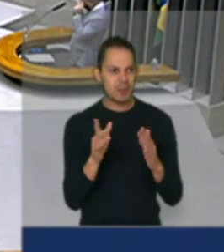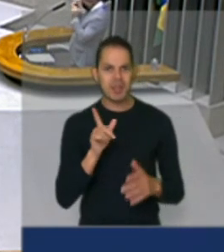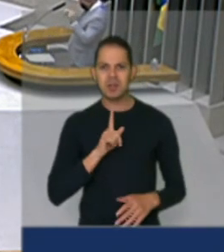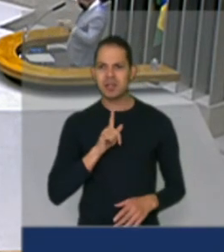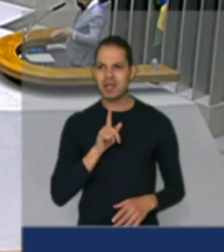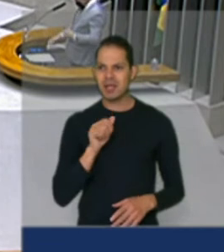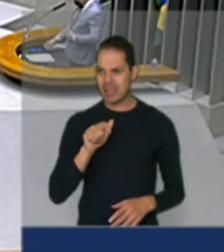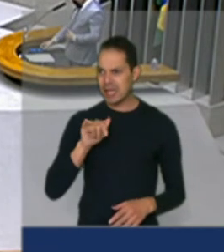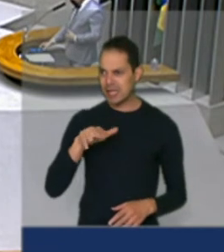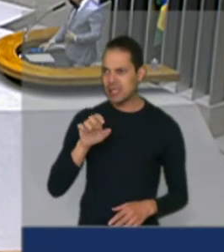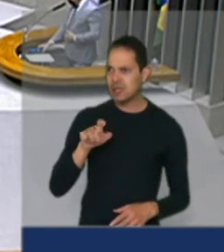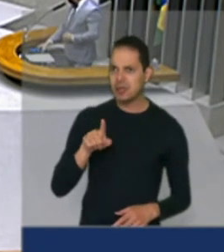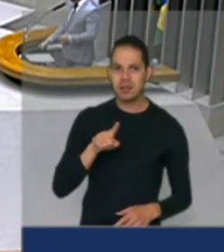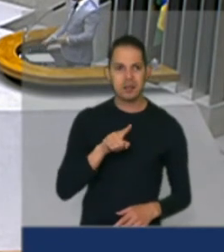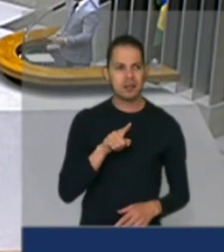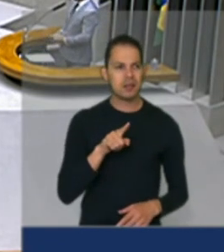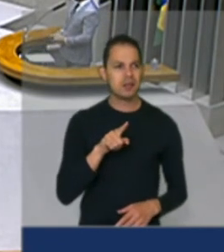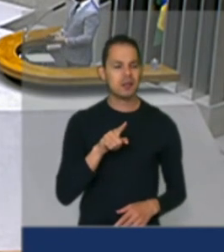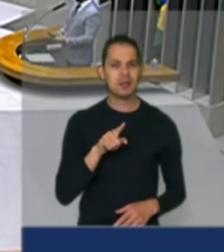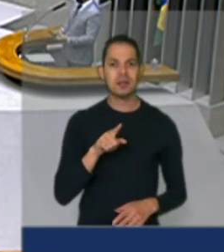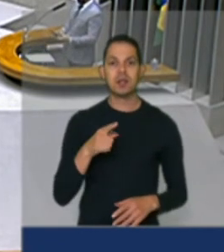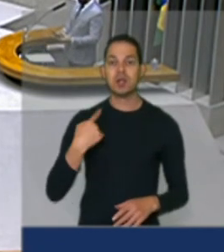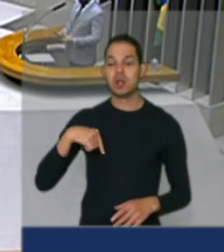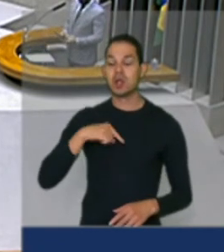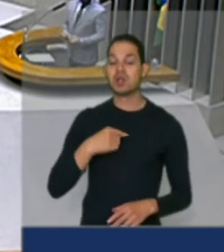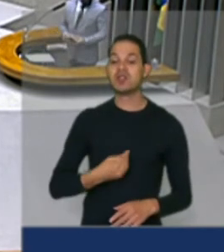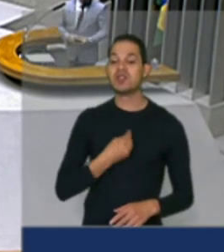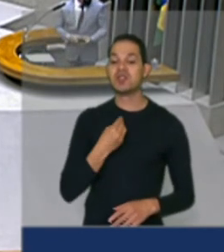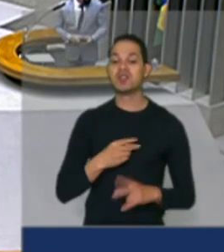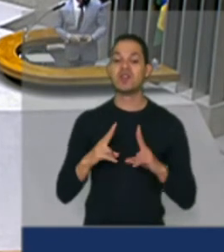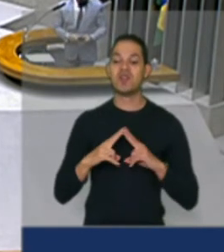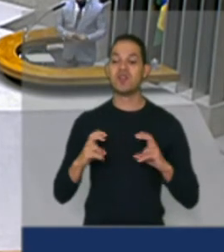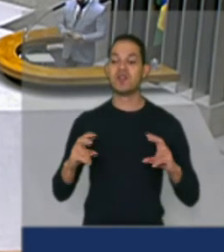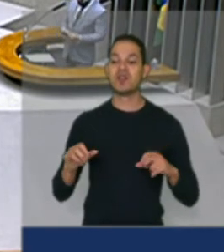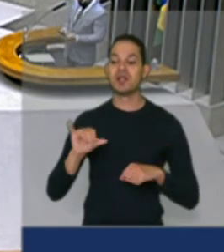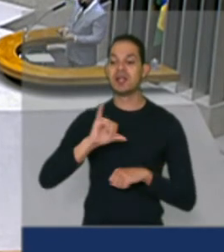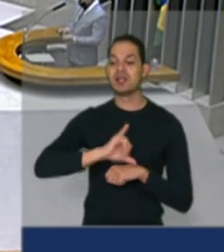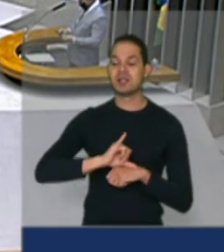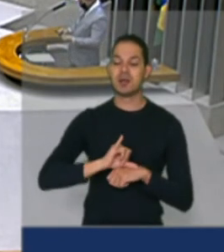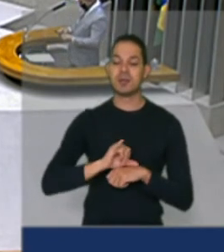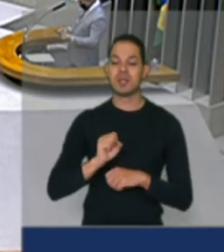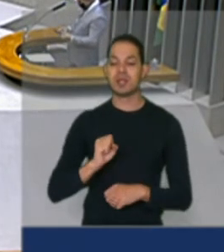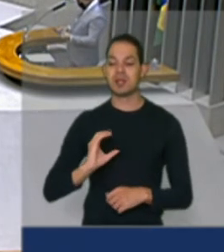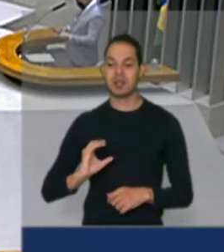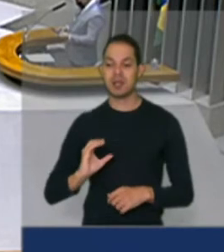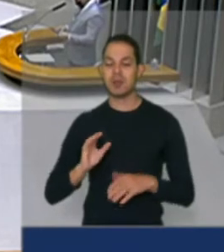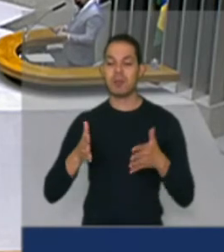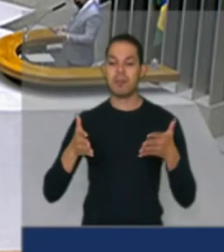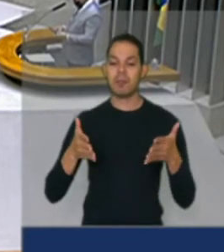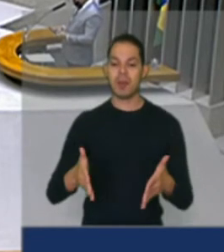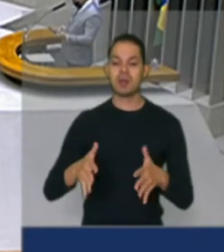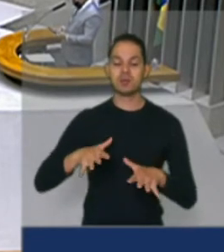[DEPUTADO]: ESTAMOS AQUI EM FLORIANÓPOLIS NA CAPITAL DOS CATARINENSES, PARTICIPANDO DE UMA GRANDE MOBILIZAÇÃO NESSE MOMENTO